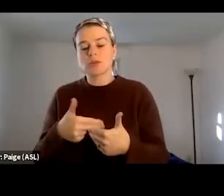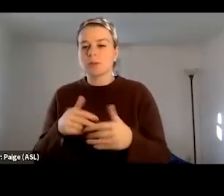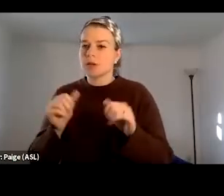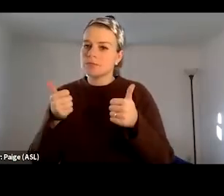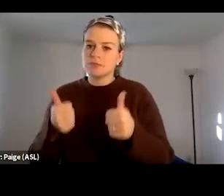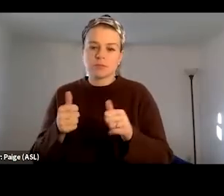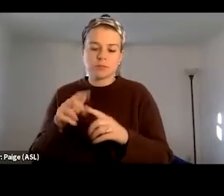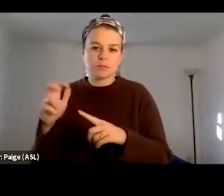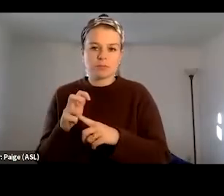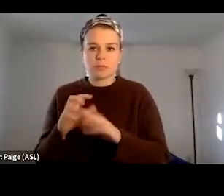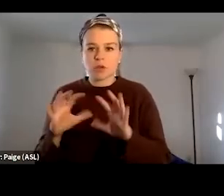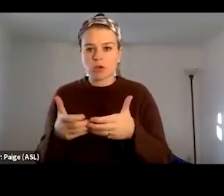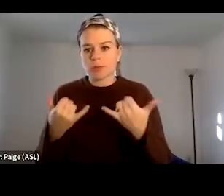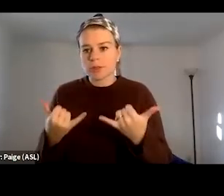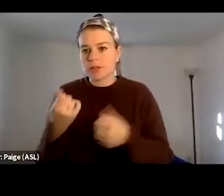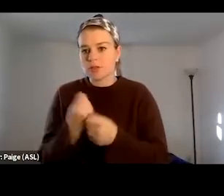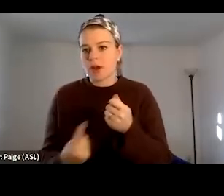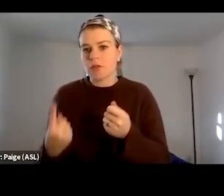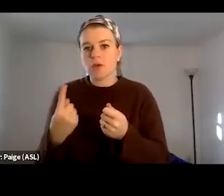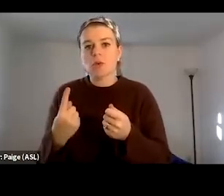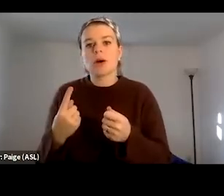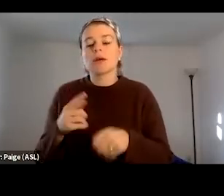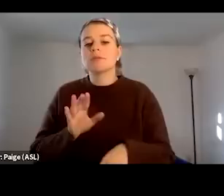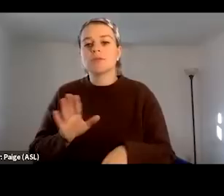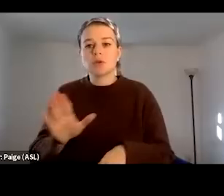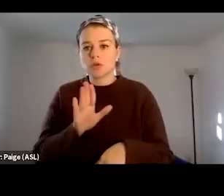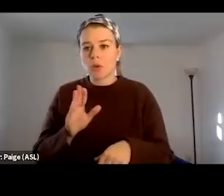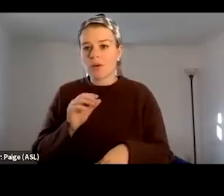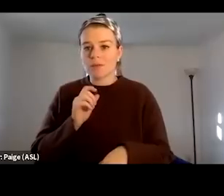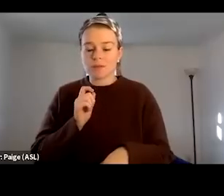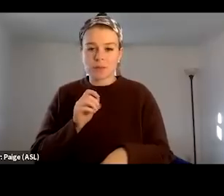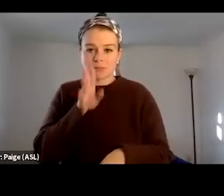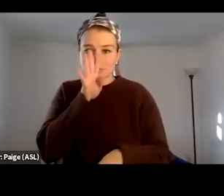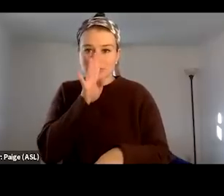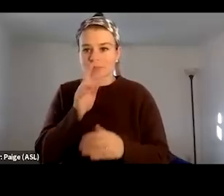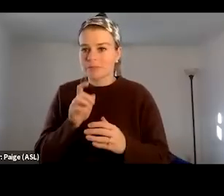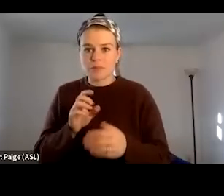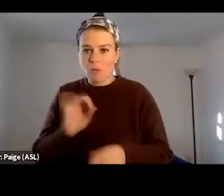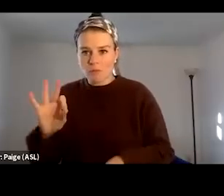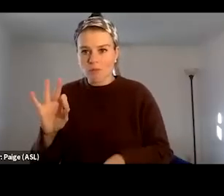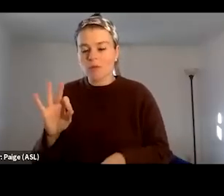así que las líneas de los participantes están silenciadas y la función de chat está deshabilitada, pero queremos escuchar de ustedes.